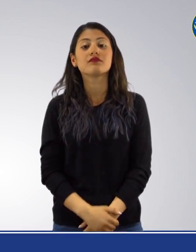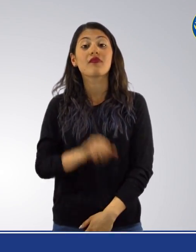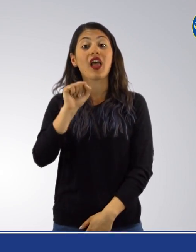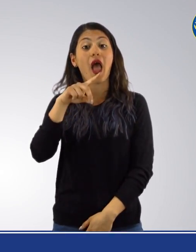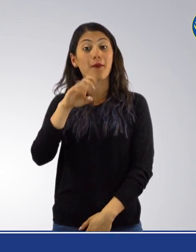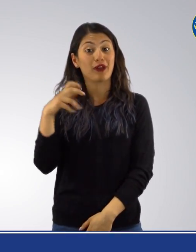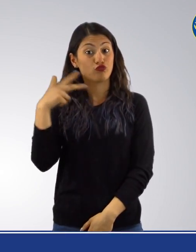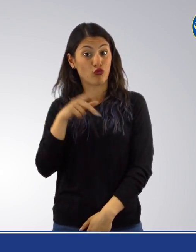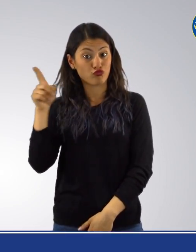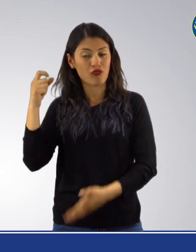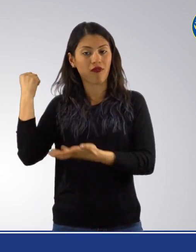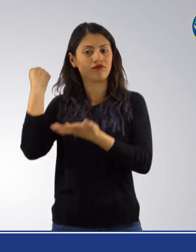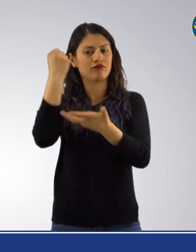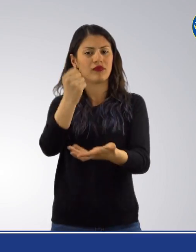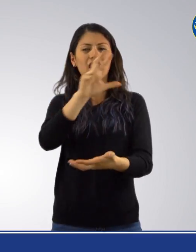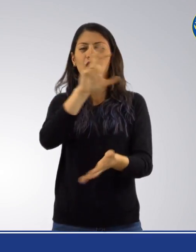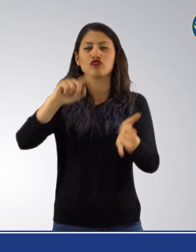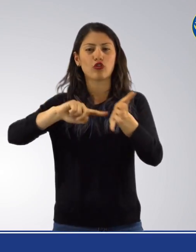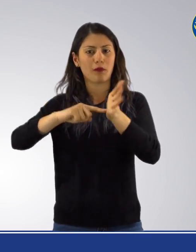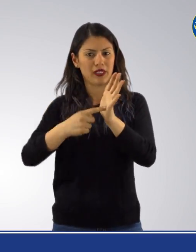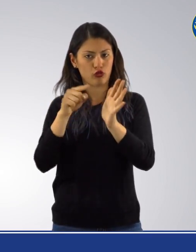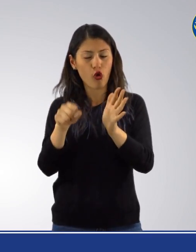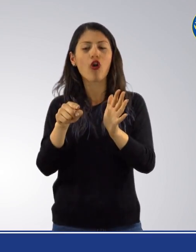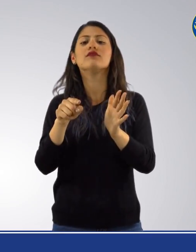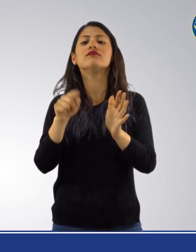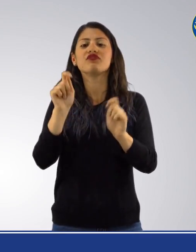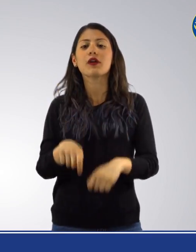L’Ape Sociale è infatti una misura sperimentale vincolata allo stanziamento annuale di 300 milioni che